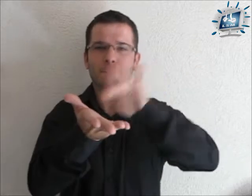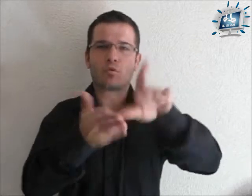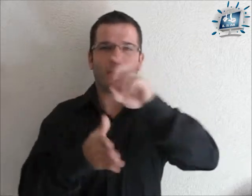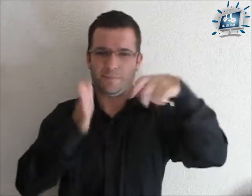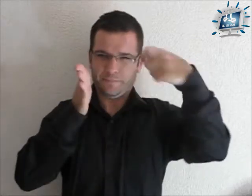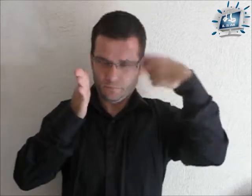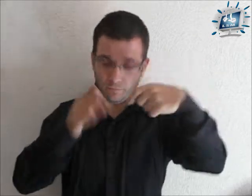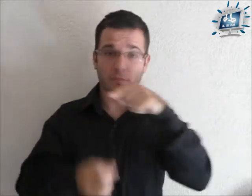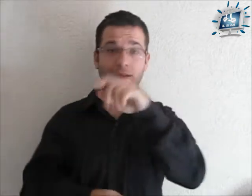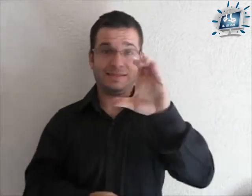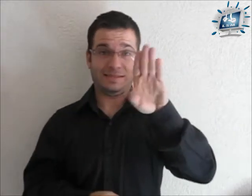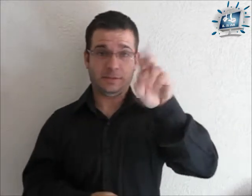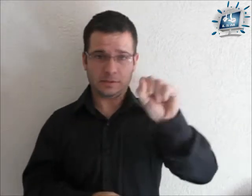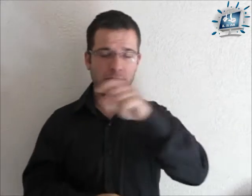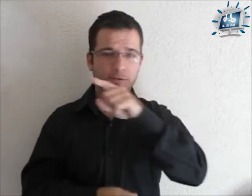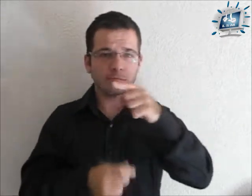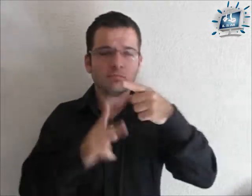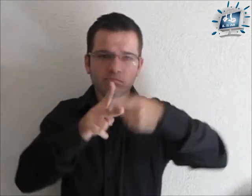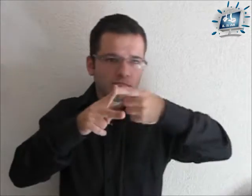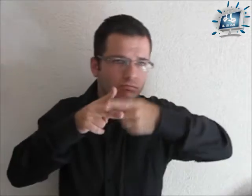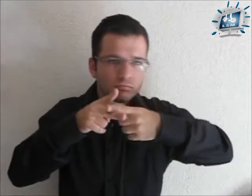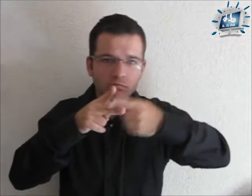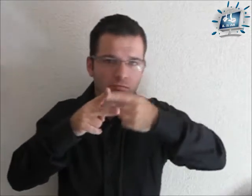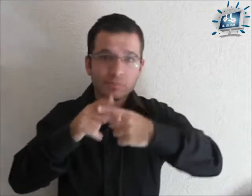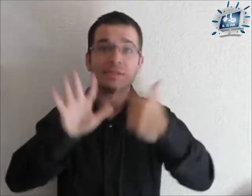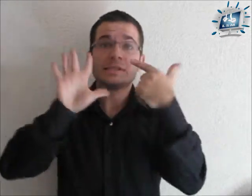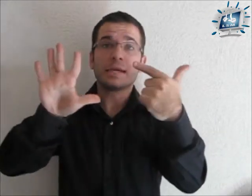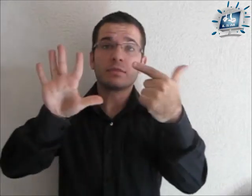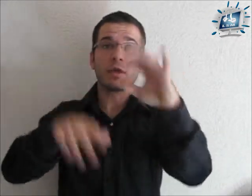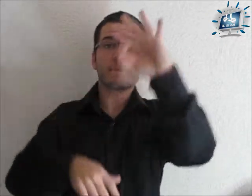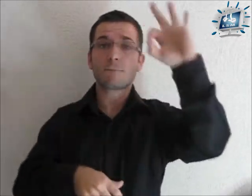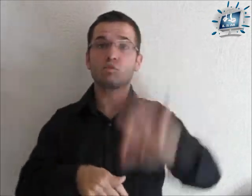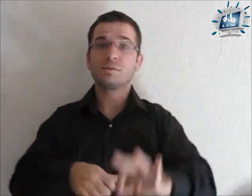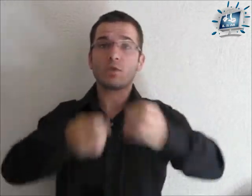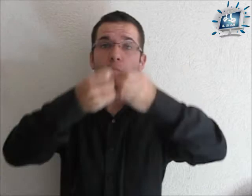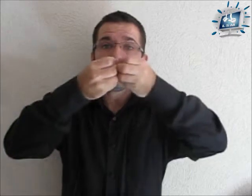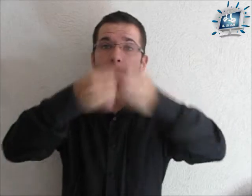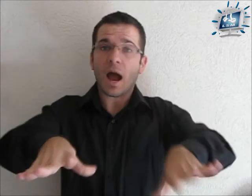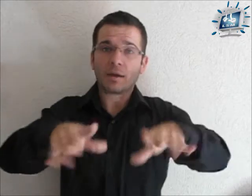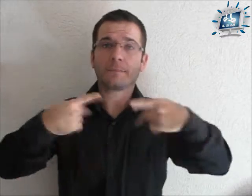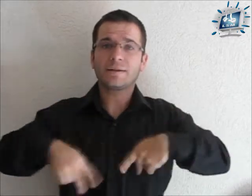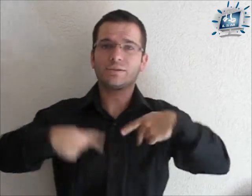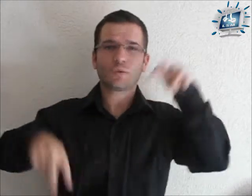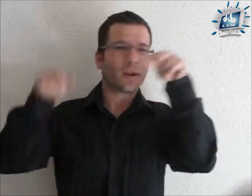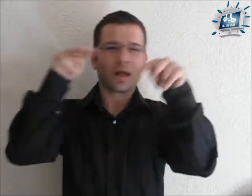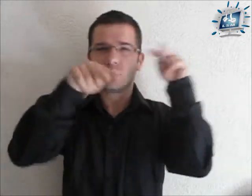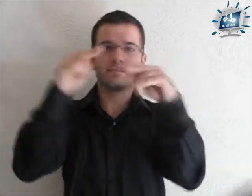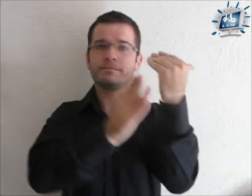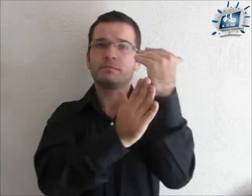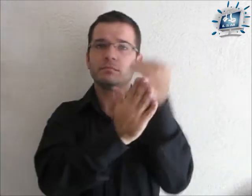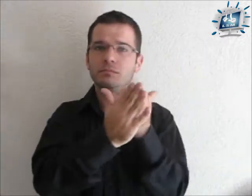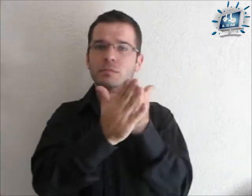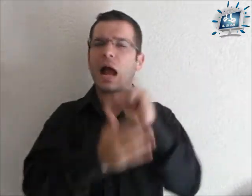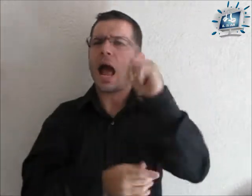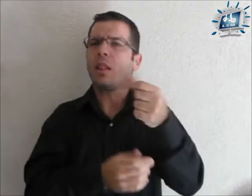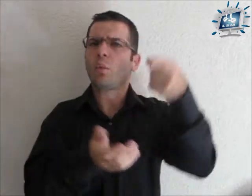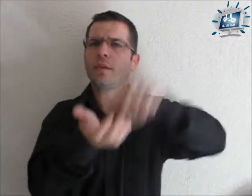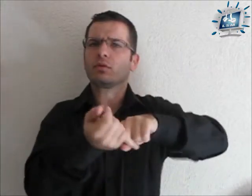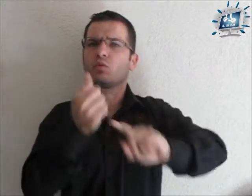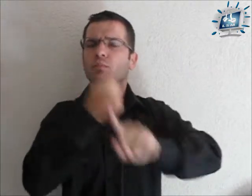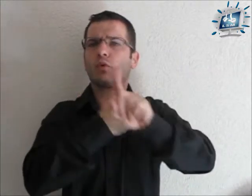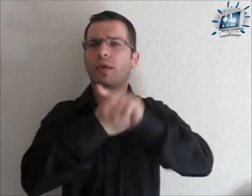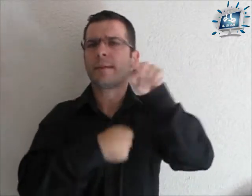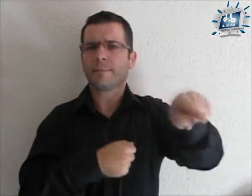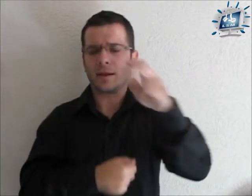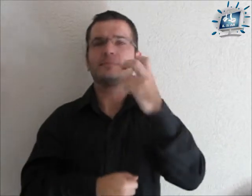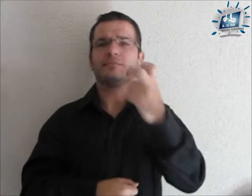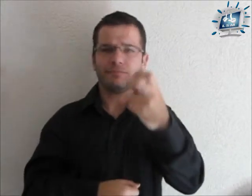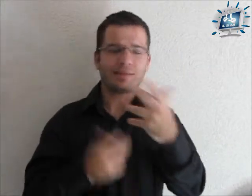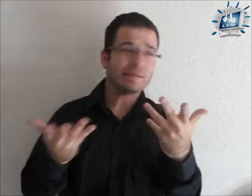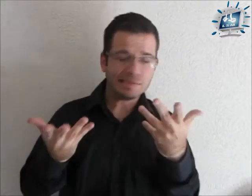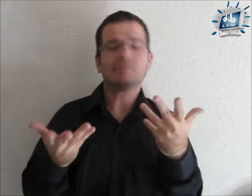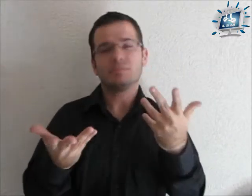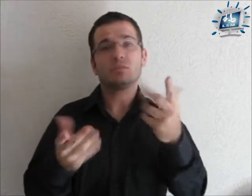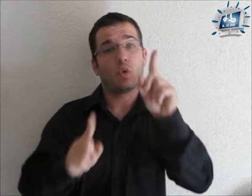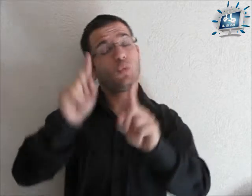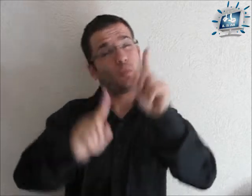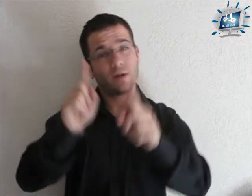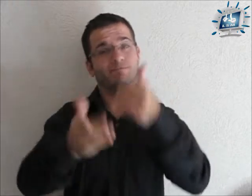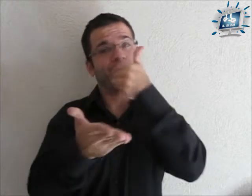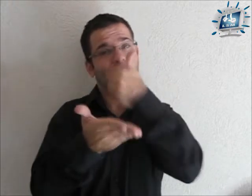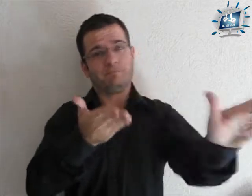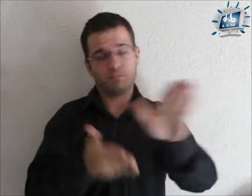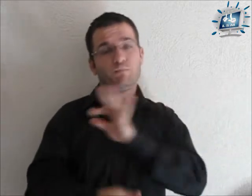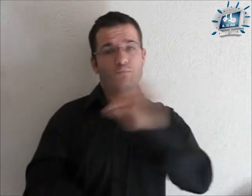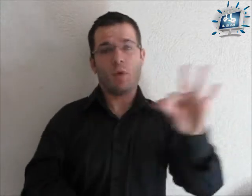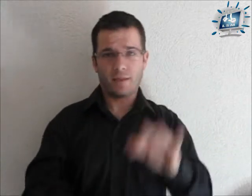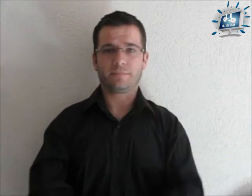analizó los porcentaje de número de vistos por el serie perdierón 7% entonces por algún problema interno por eso podrá suspender a Charlie Sheen.